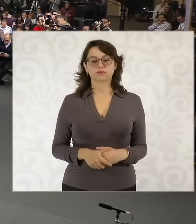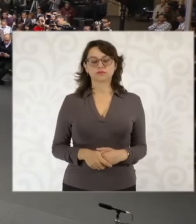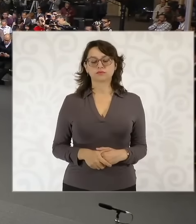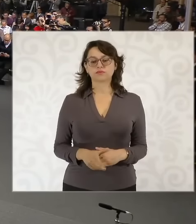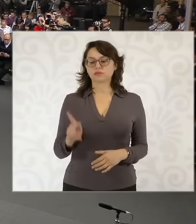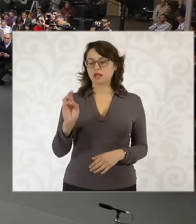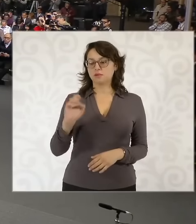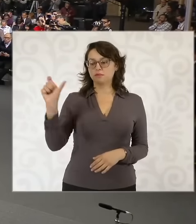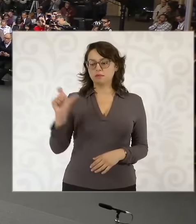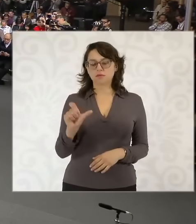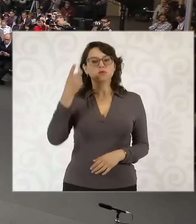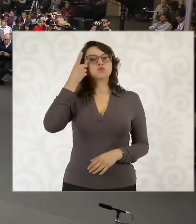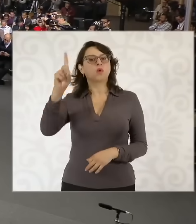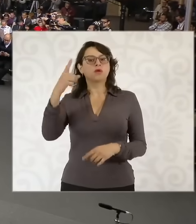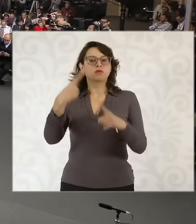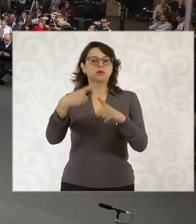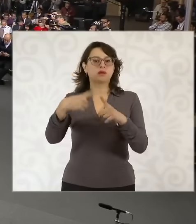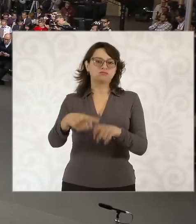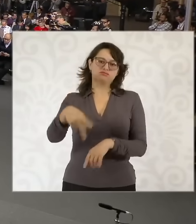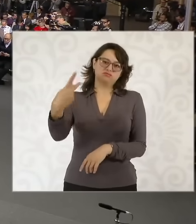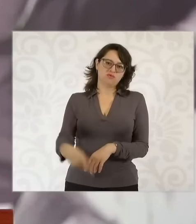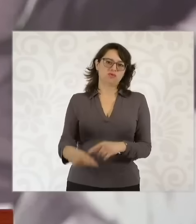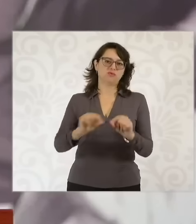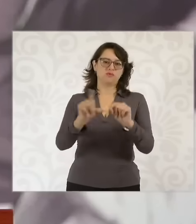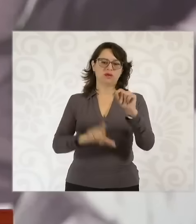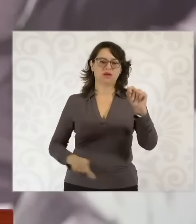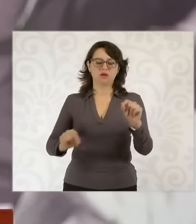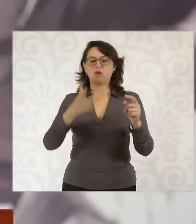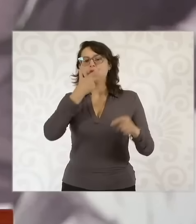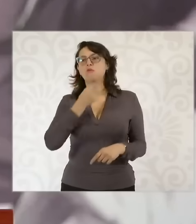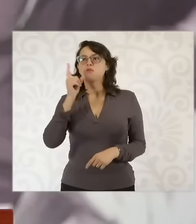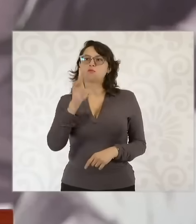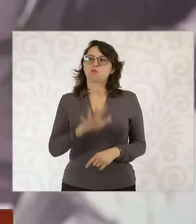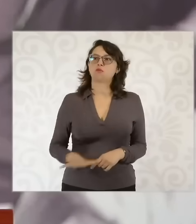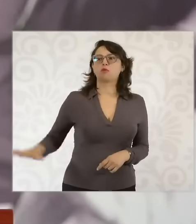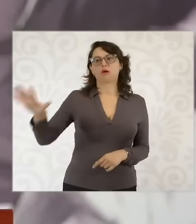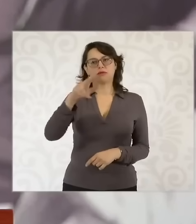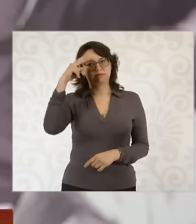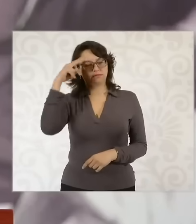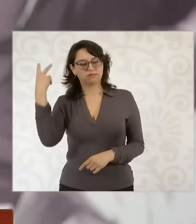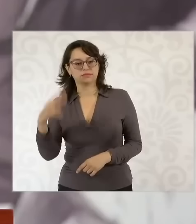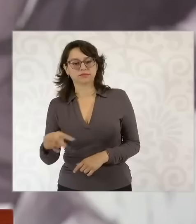los mexicanos, la empresa del pueblo de México. Antes de la llegada de la cuarta transformación,